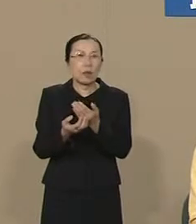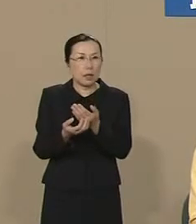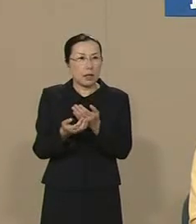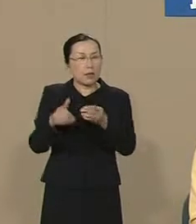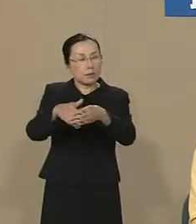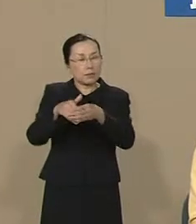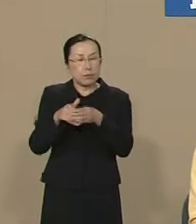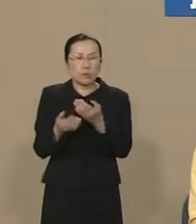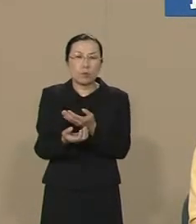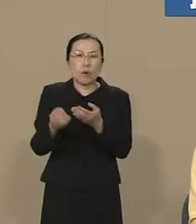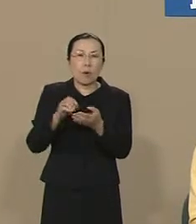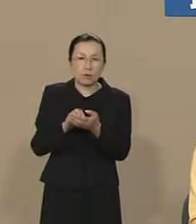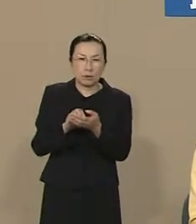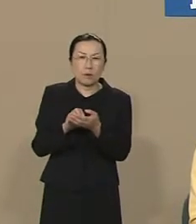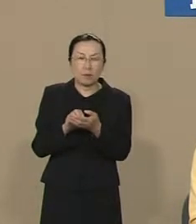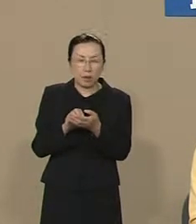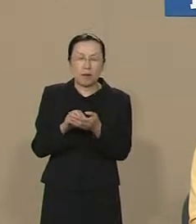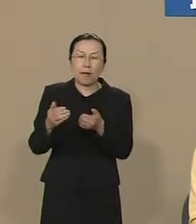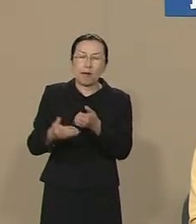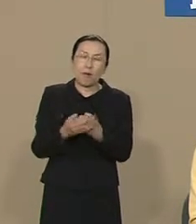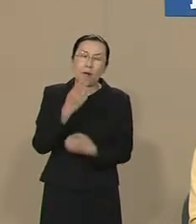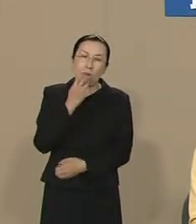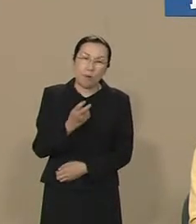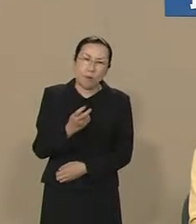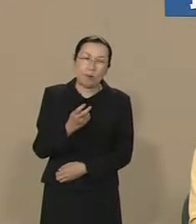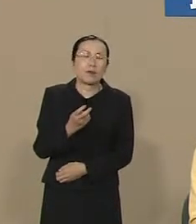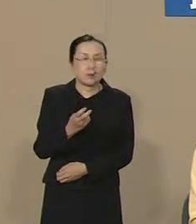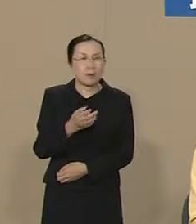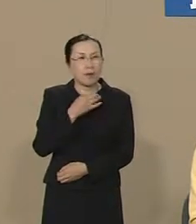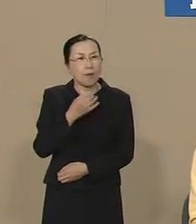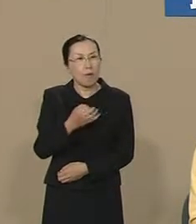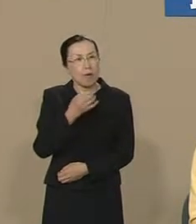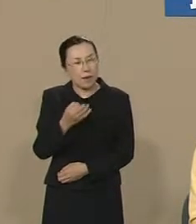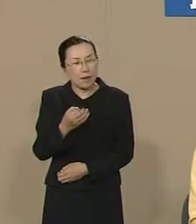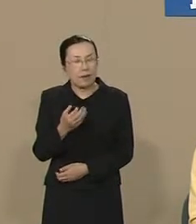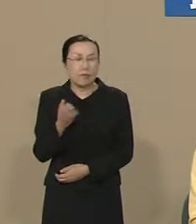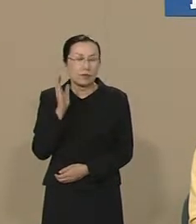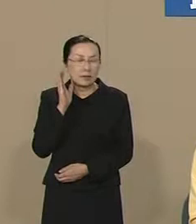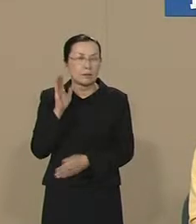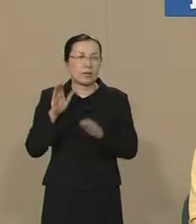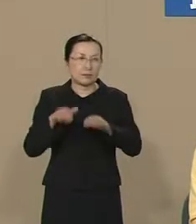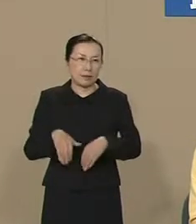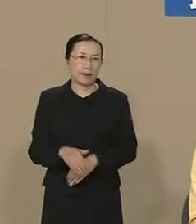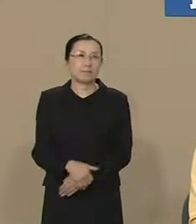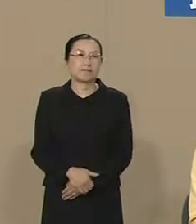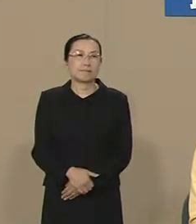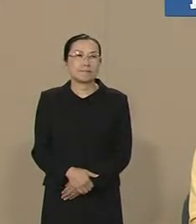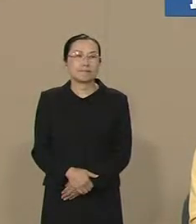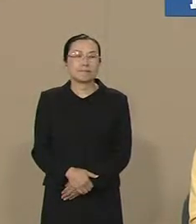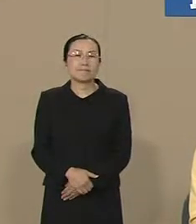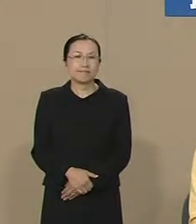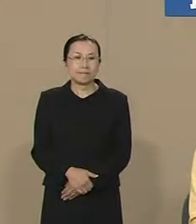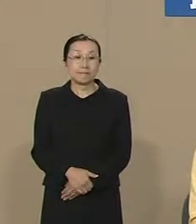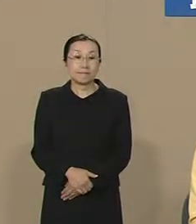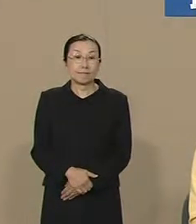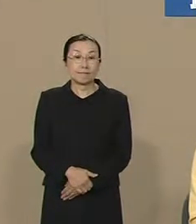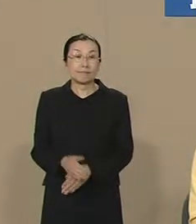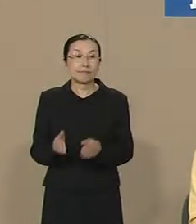助かった､という声を 大きく､多く聞きました｡ それから､ 地方の中小企業の社長と